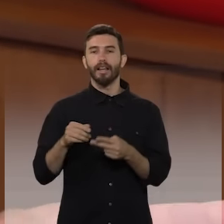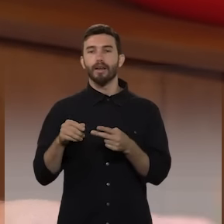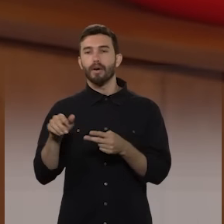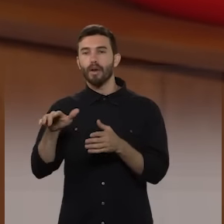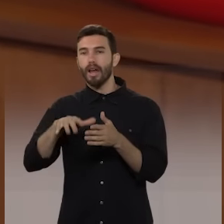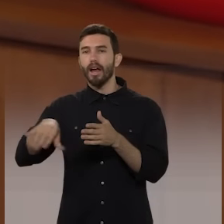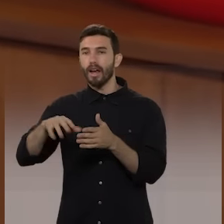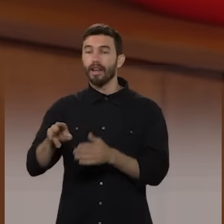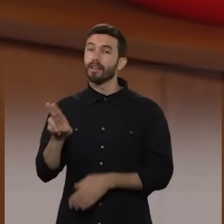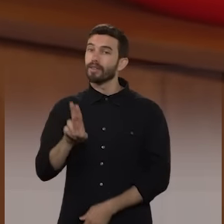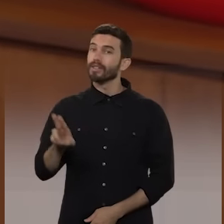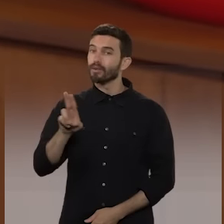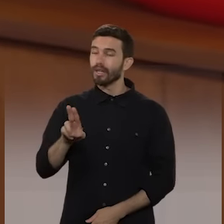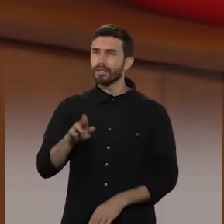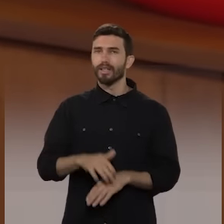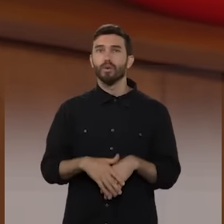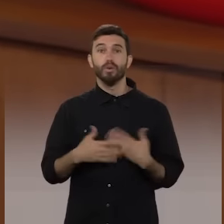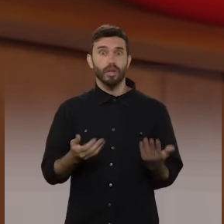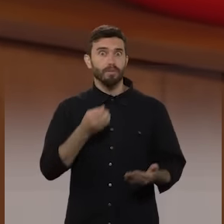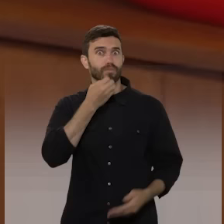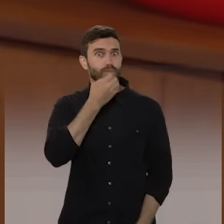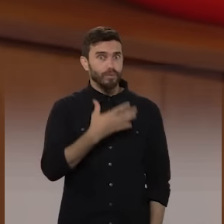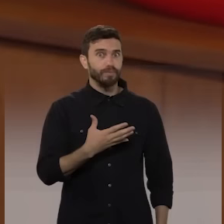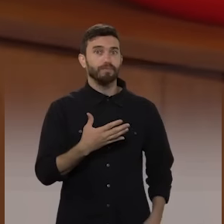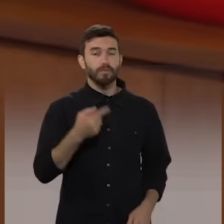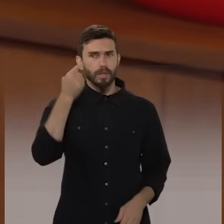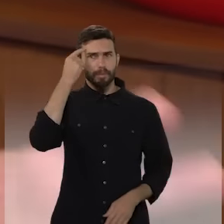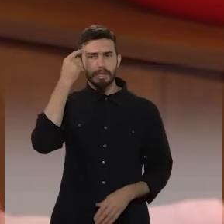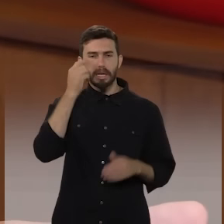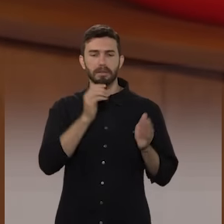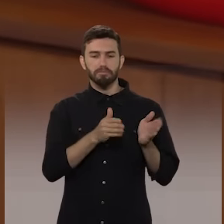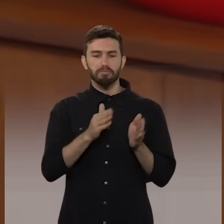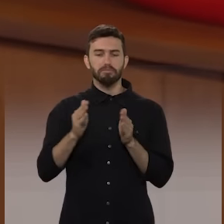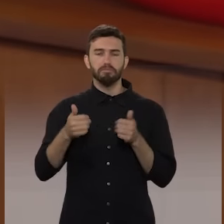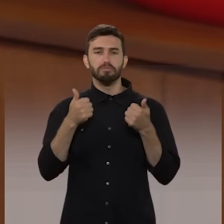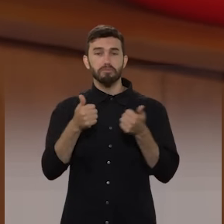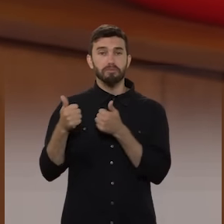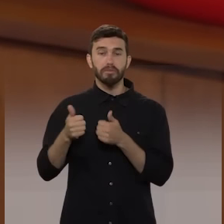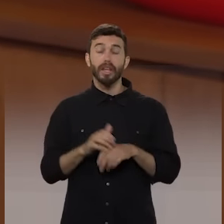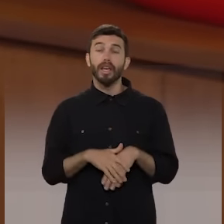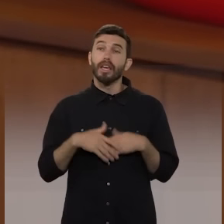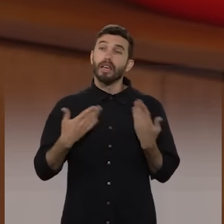é uma forma muito bem pensada de fazer. Então, de um modo geral, a direção da